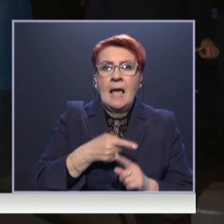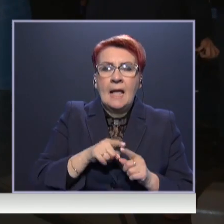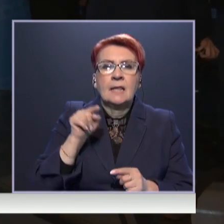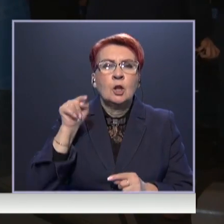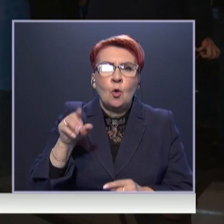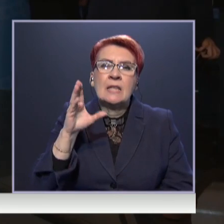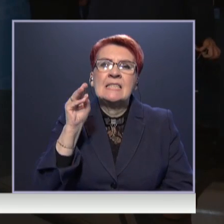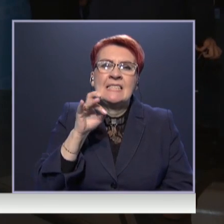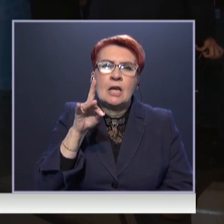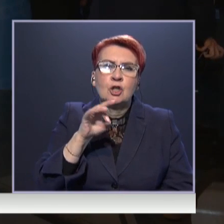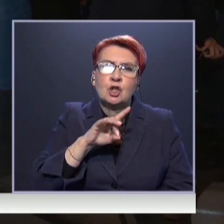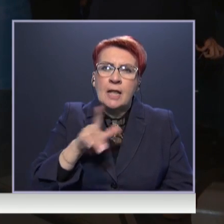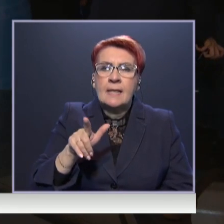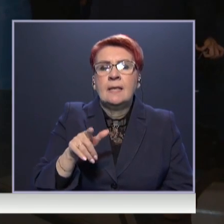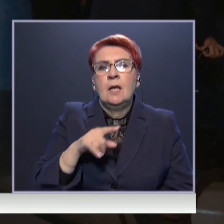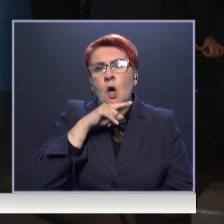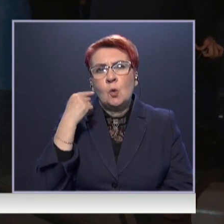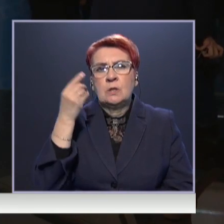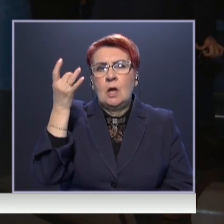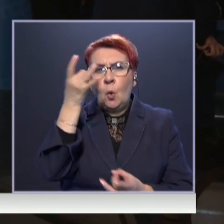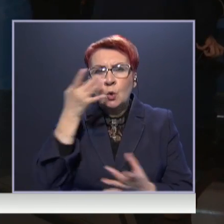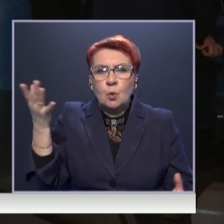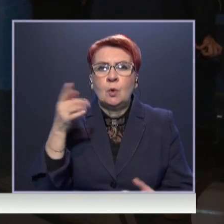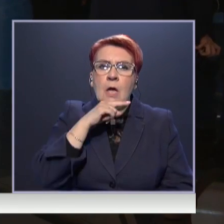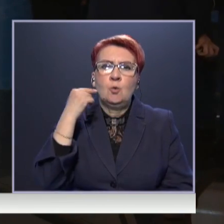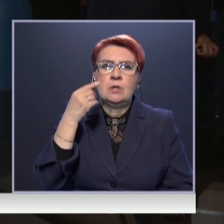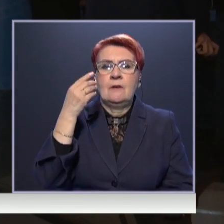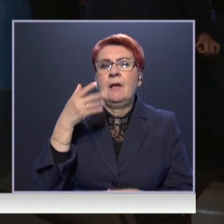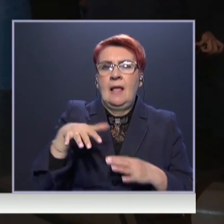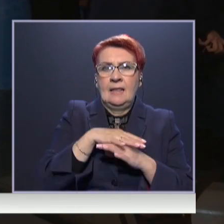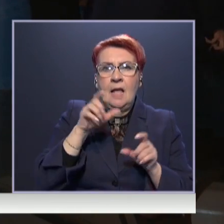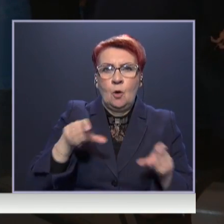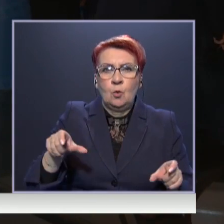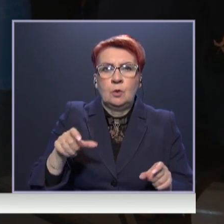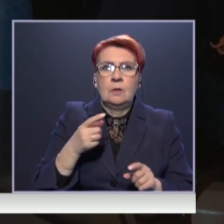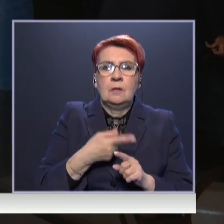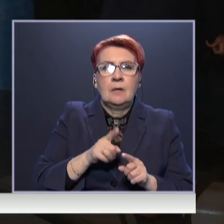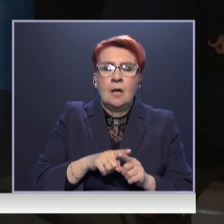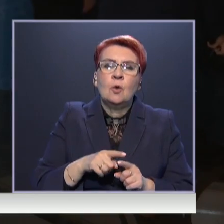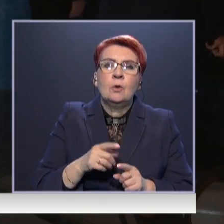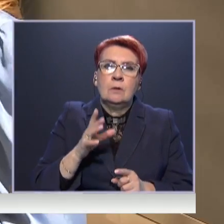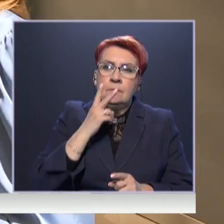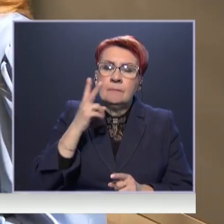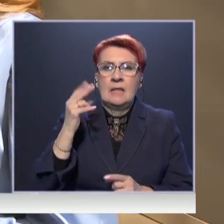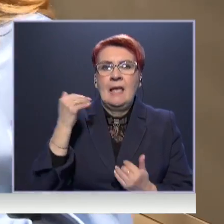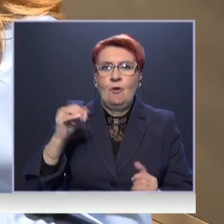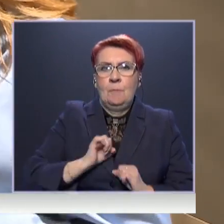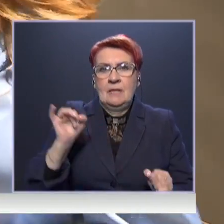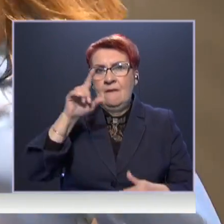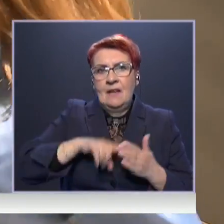что ли русской культуры русского народа которая стояла на его патриотизме и Вере для режиссёра Алексея